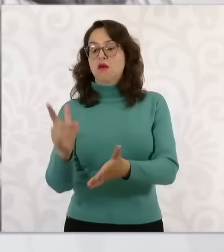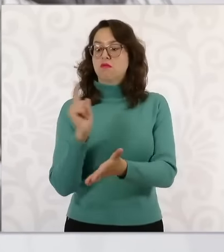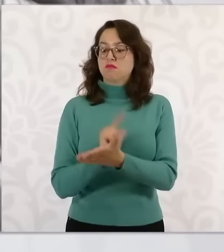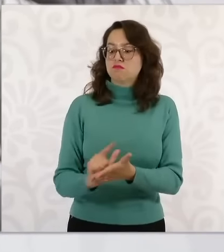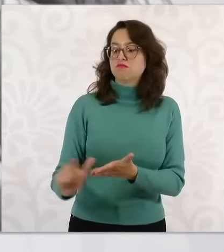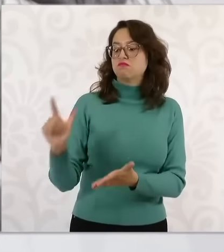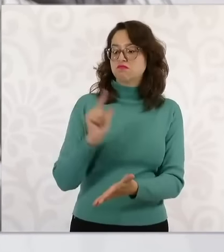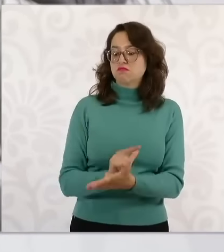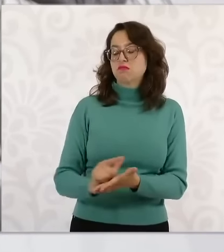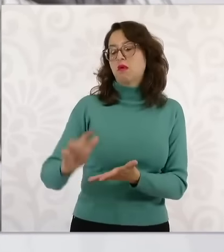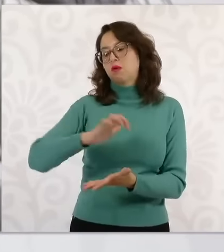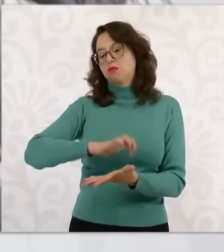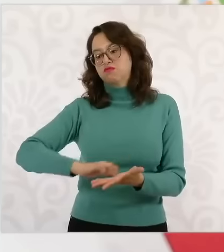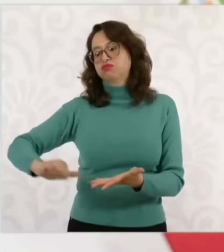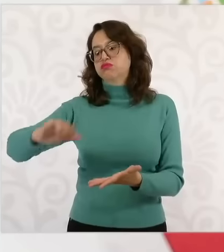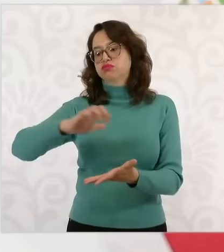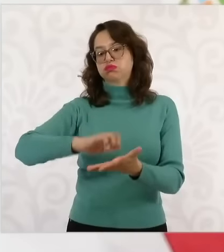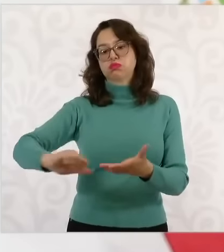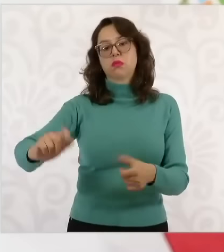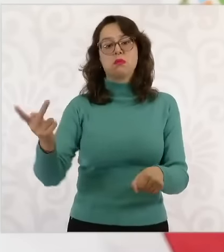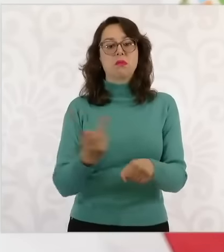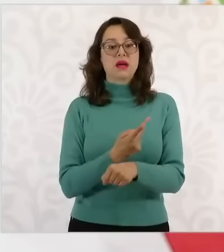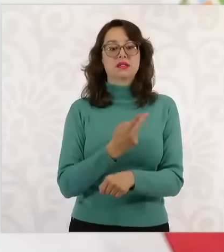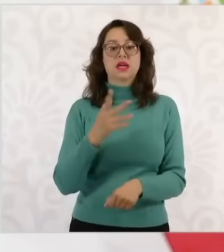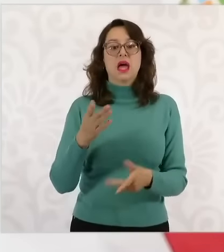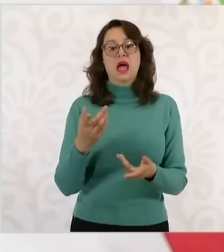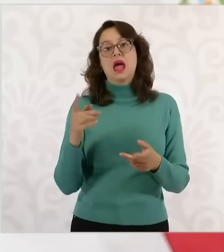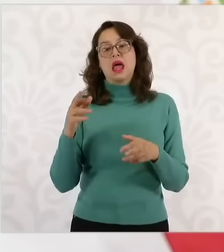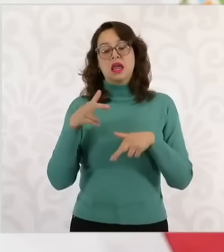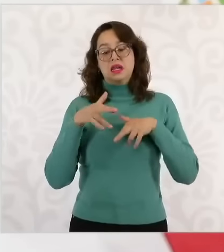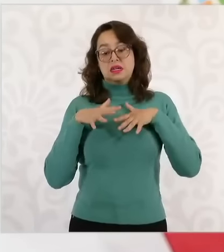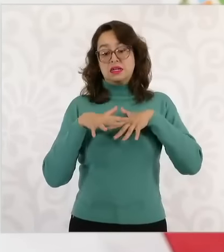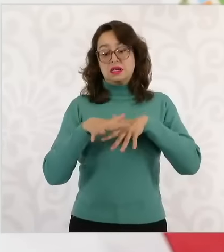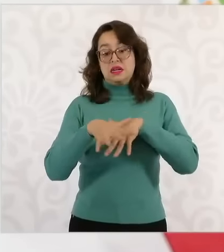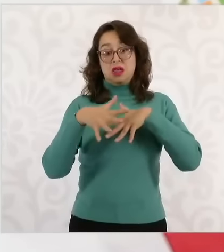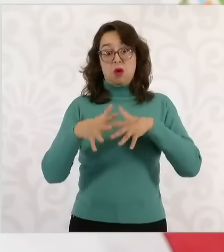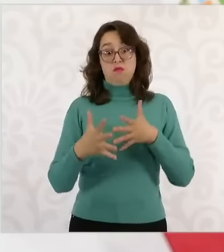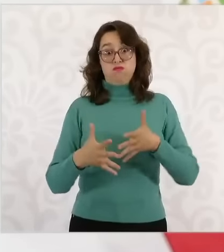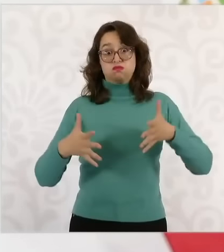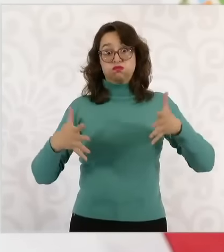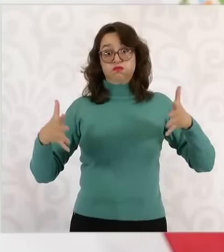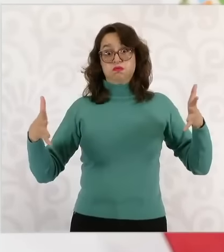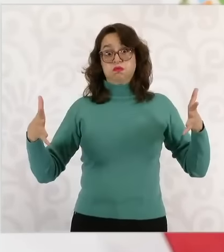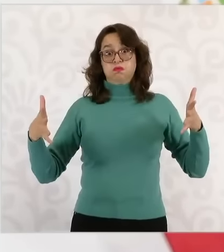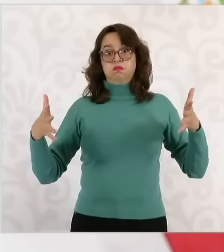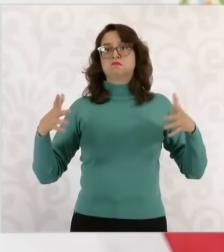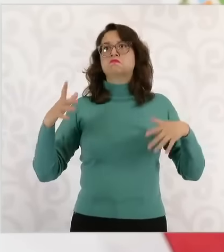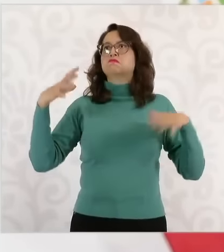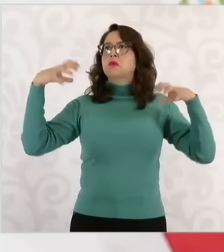eh pues muchos ríos han perdido su capacidad de almacenamiento eh precisamente pues por el asolve